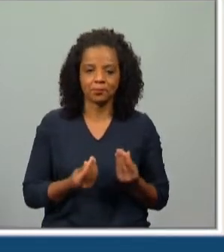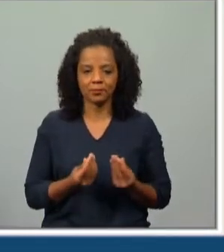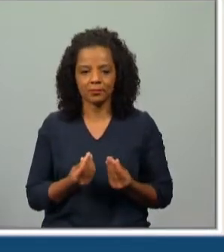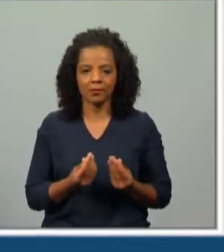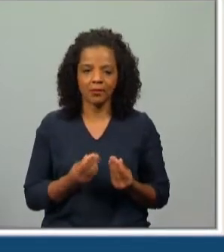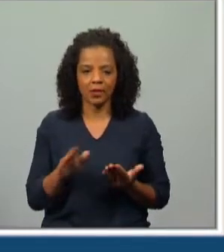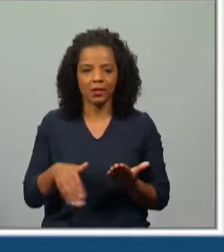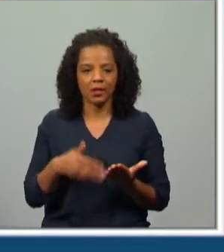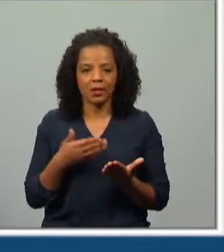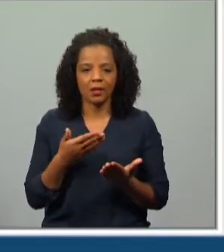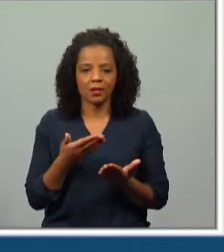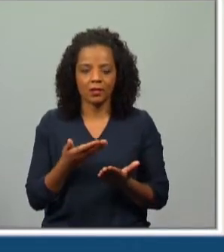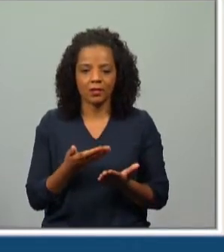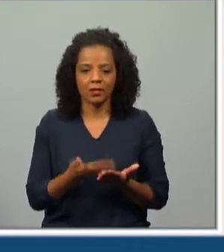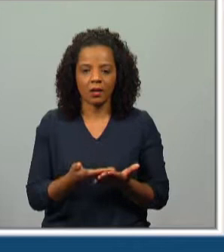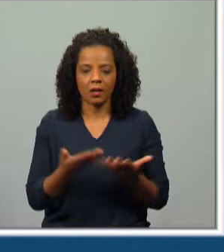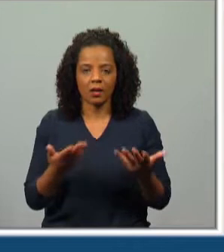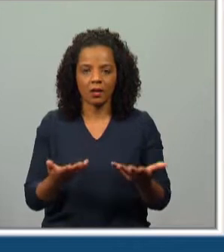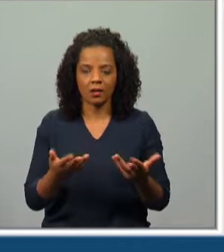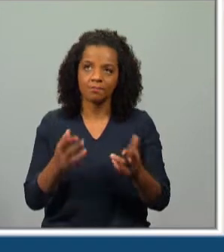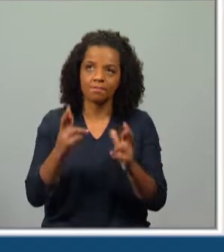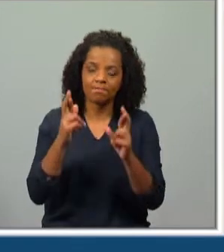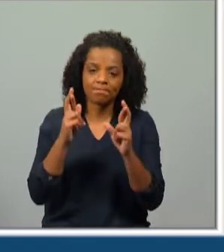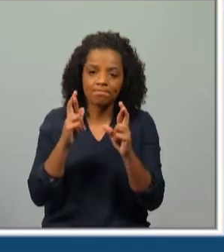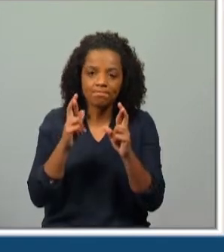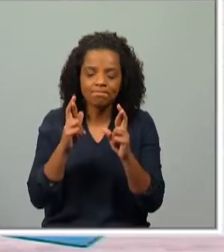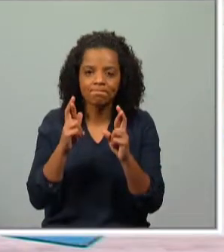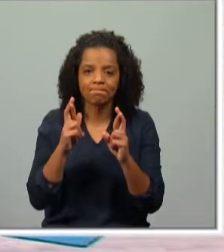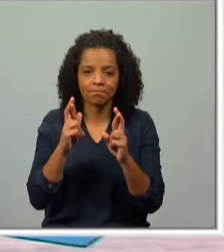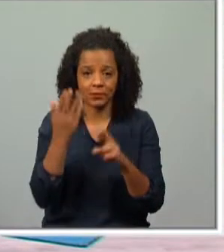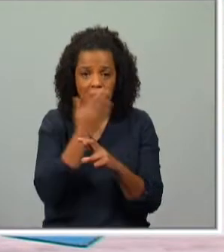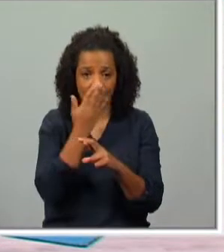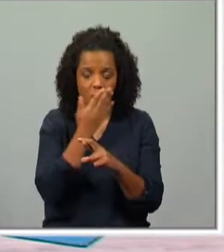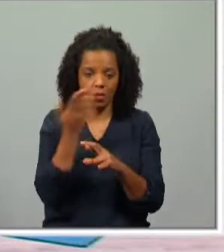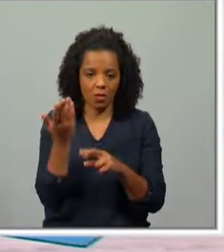ar de mais de maiores Esperança à nossa a nossa ao nosso bloco de hoje vamos ver 給我們帶來更大希望的空氣我們今天到我們的街區讓我們看看